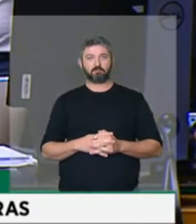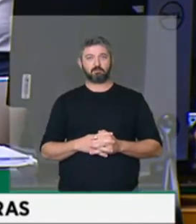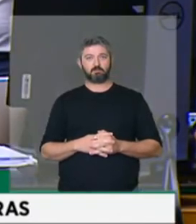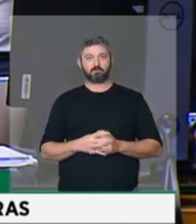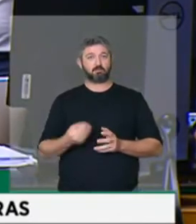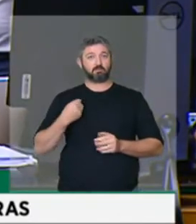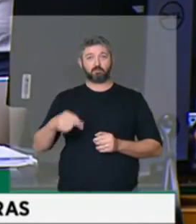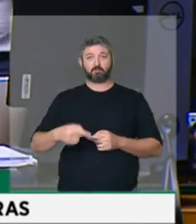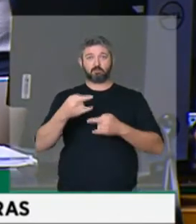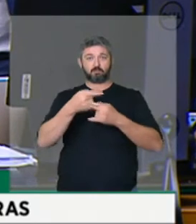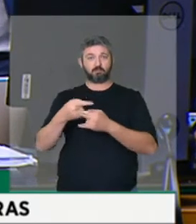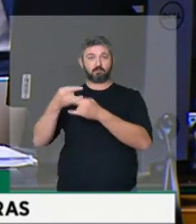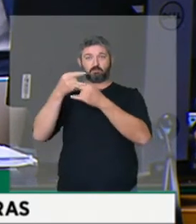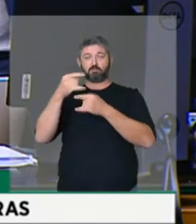A ORIENTAÇÃO PELO PT. -- [PRESIDENTE]: DEPUTADO